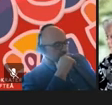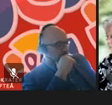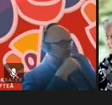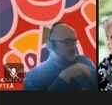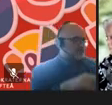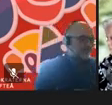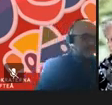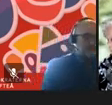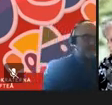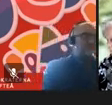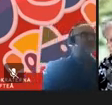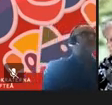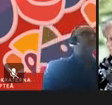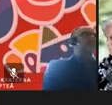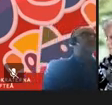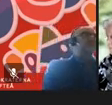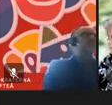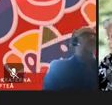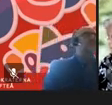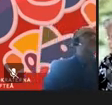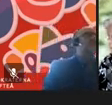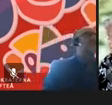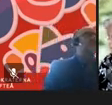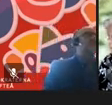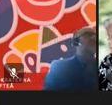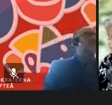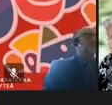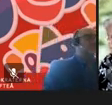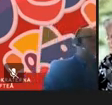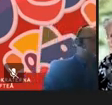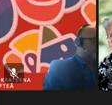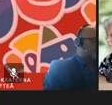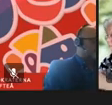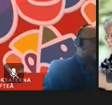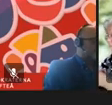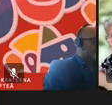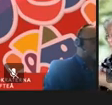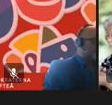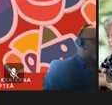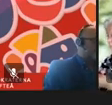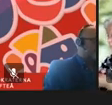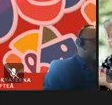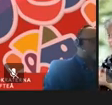Och till göras i både tal och skrift Vi måste ju Även i Skellefteå